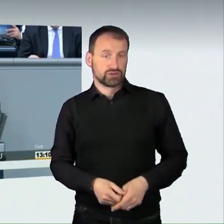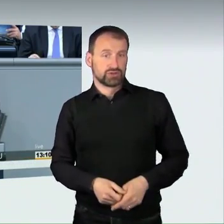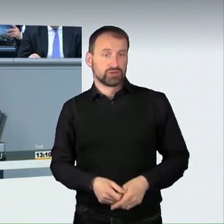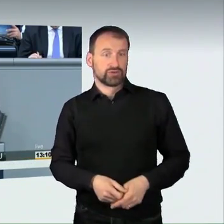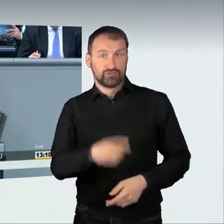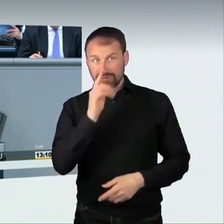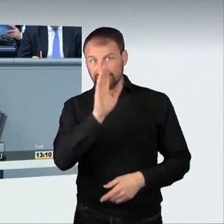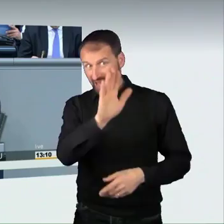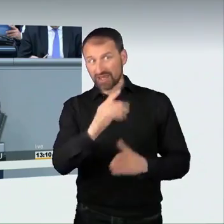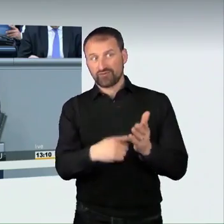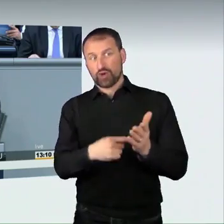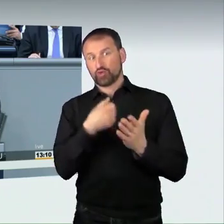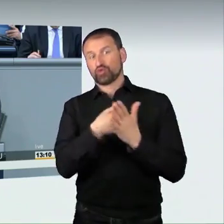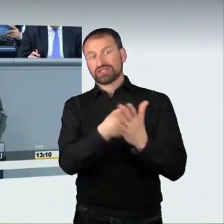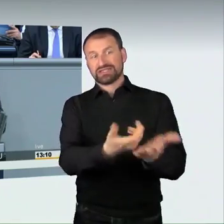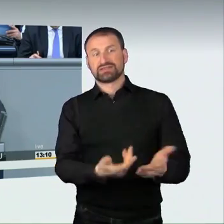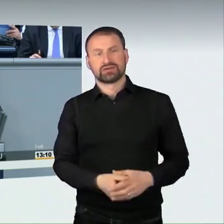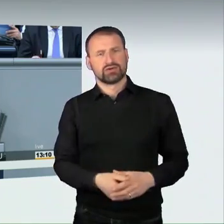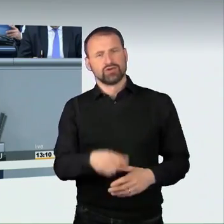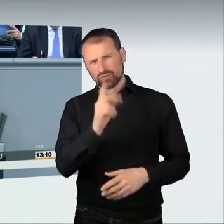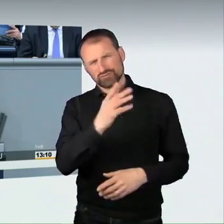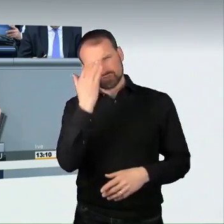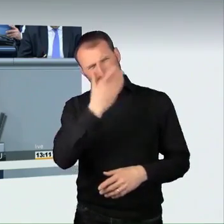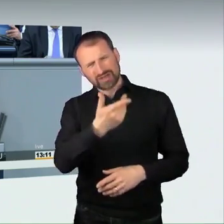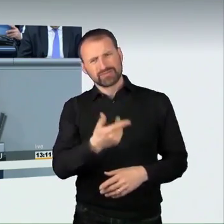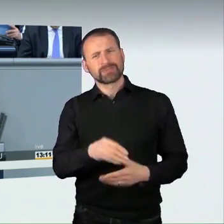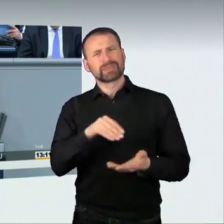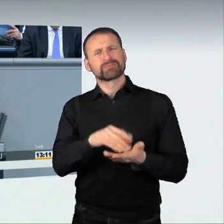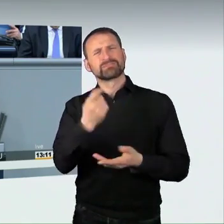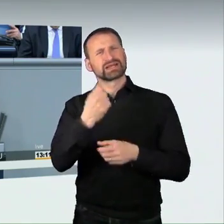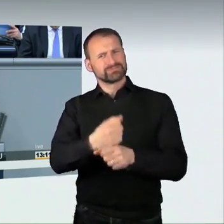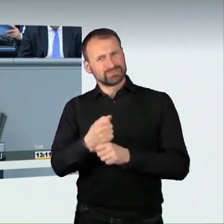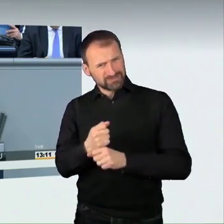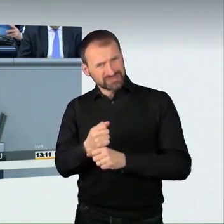dann müssen Sie auch die entscheidende Frage beantworten: Wie wollen Sie das ohne Mietspiegel überhaupt machen?